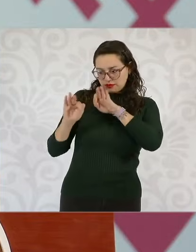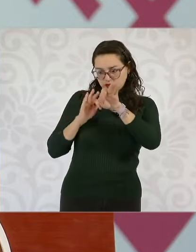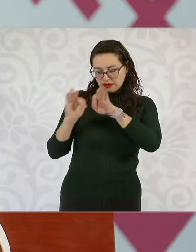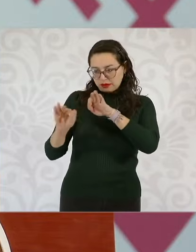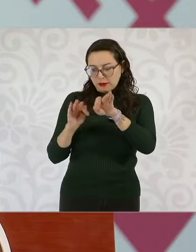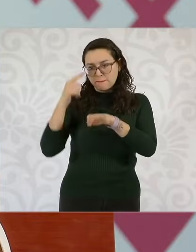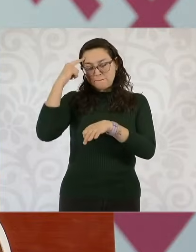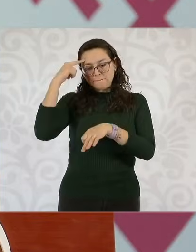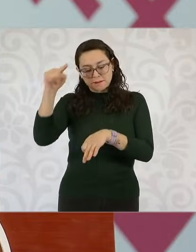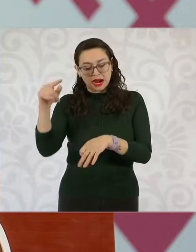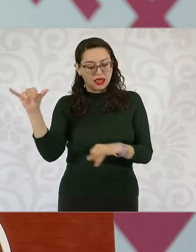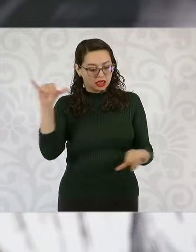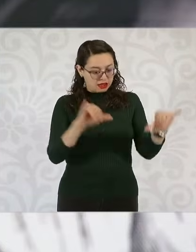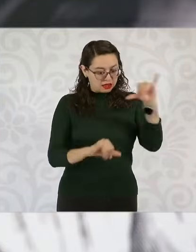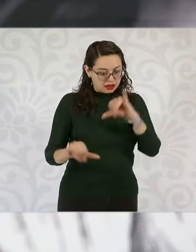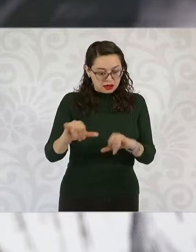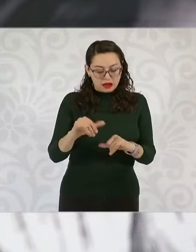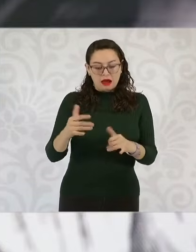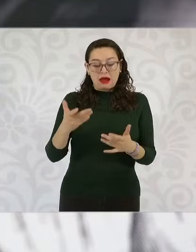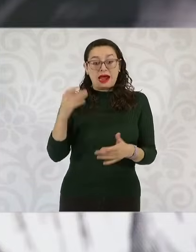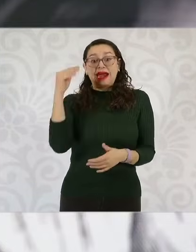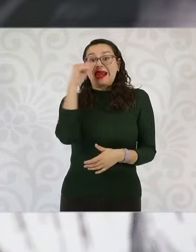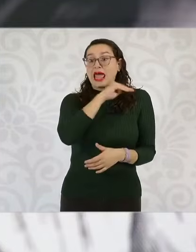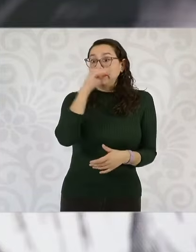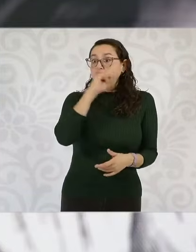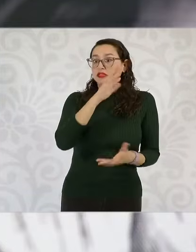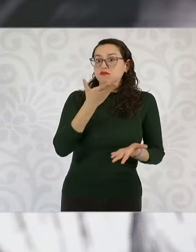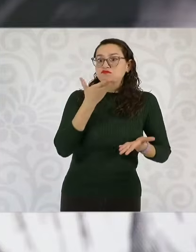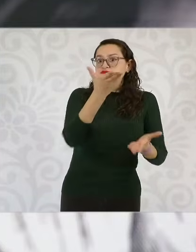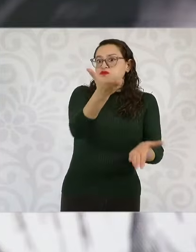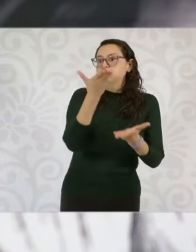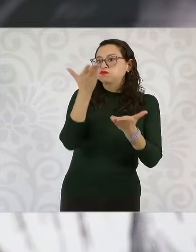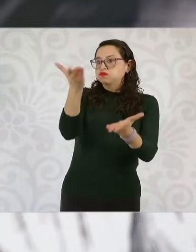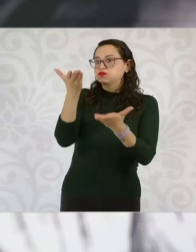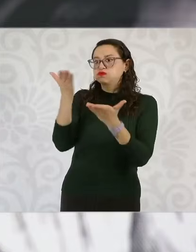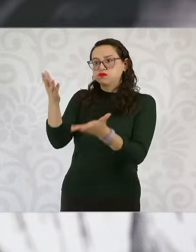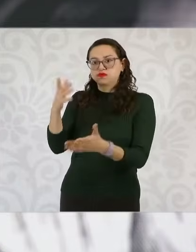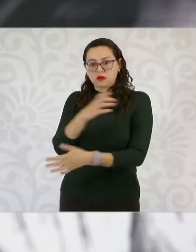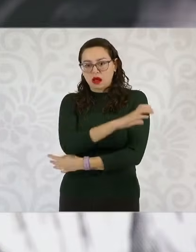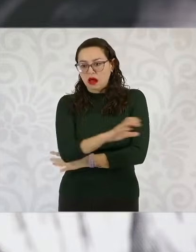a Campesinos de bajos recursos como se ha estado haciendo desde que inició el programa este año